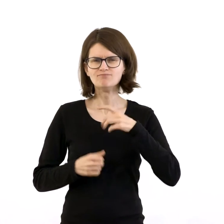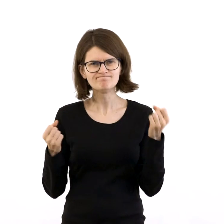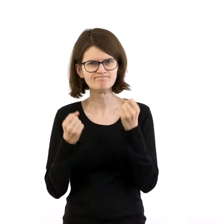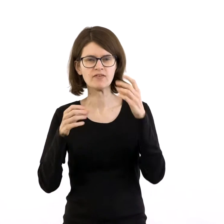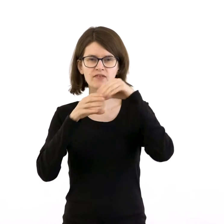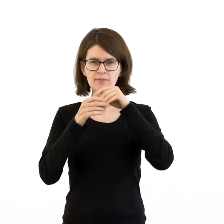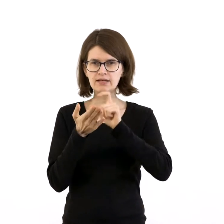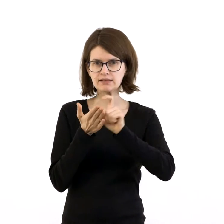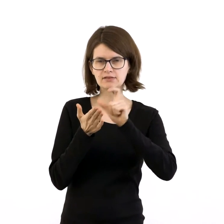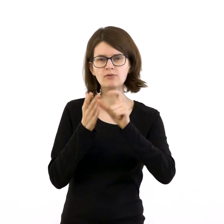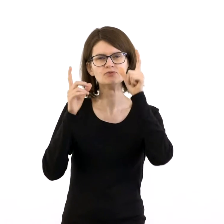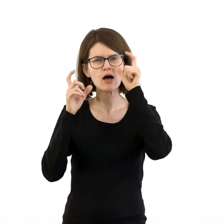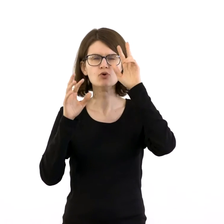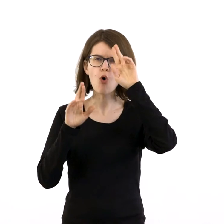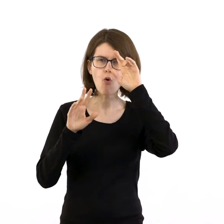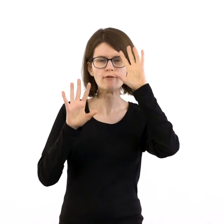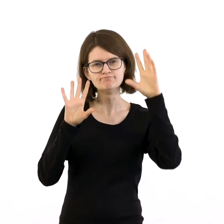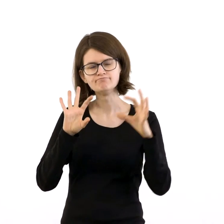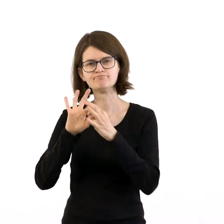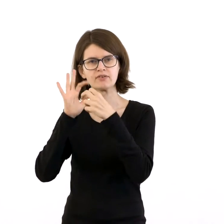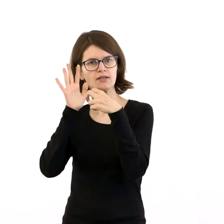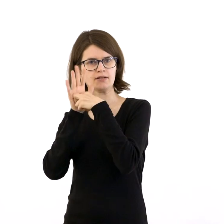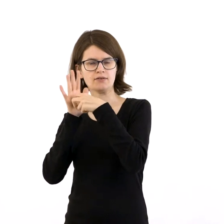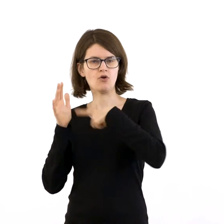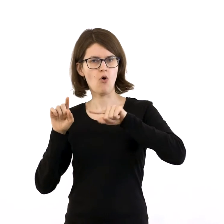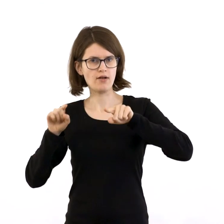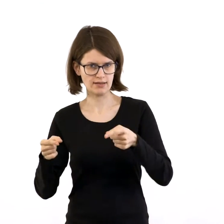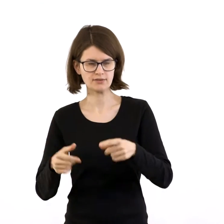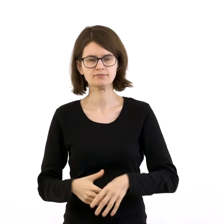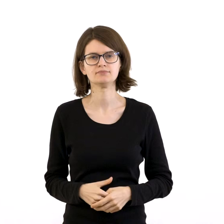Warto zadbać o to, by nasz przekaz na Instagramie był spójny z identyfikacją graficzną naszej organizacji.